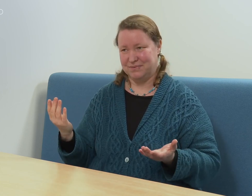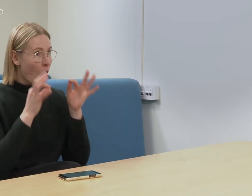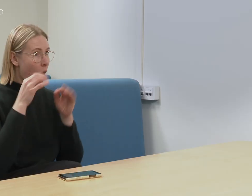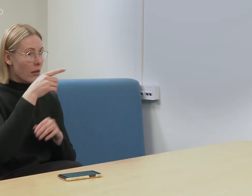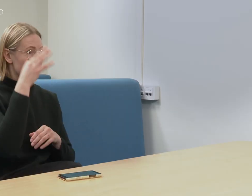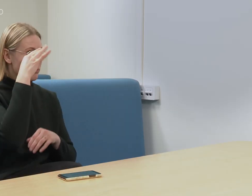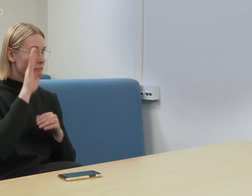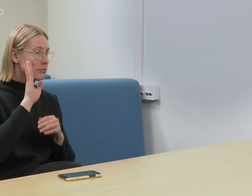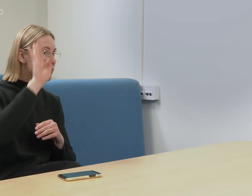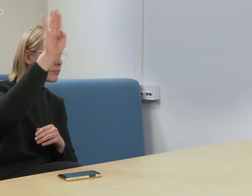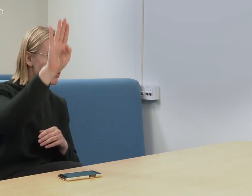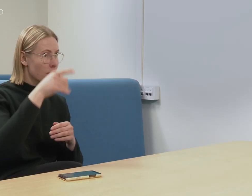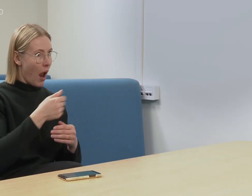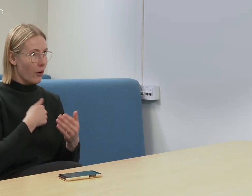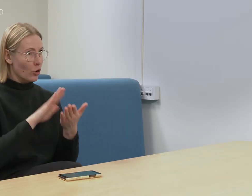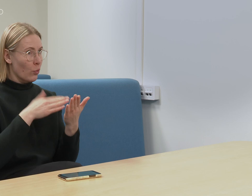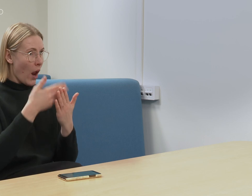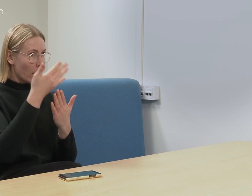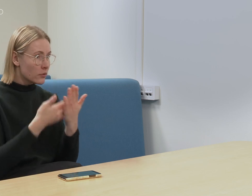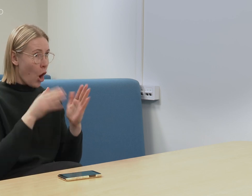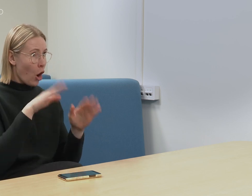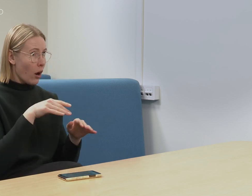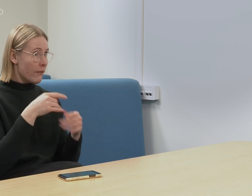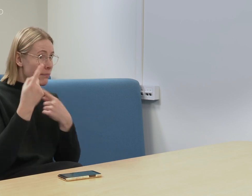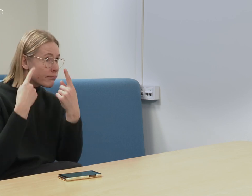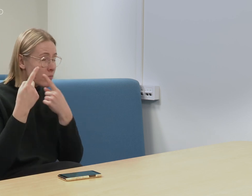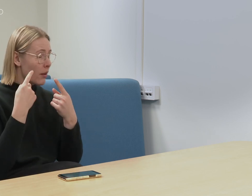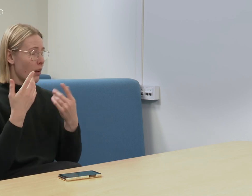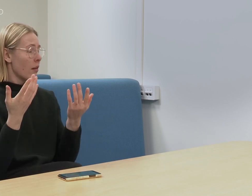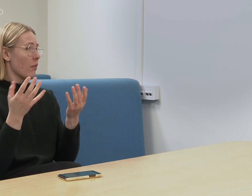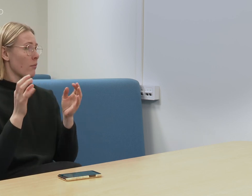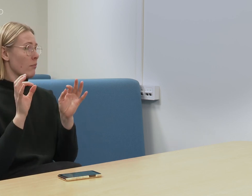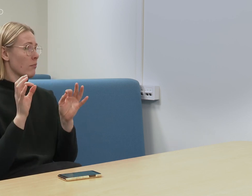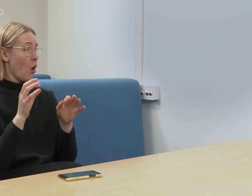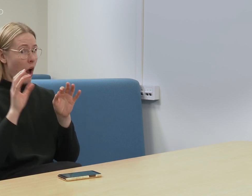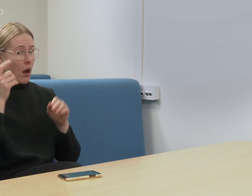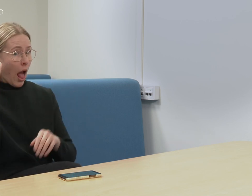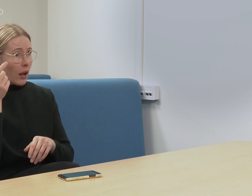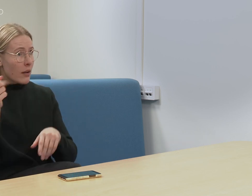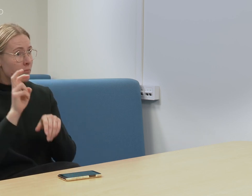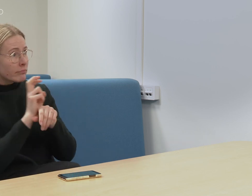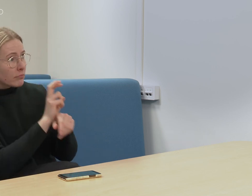Oletteko jo ehtineet keskustella hätätulkkilistan tulevaisuudesta? Seuraako Kela tätä asiaa?